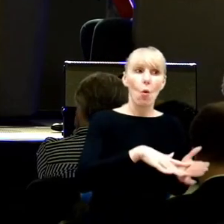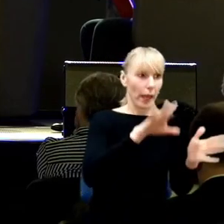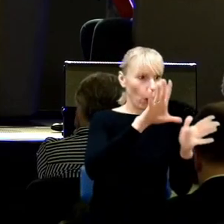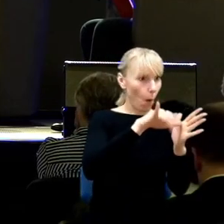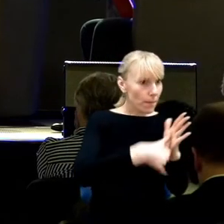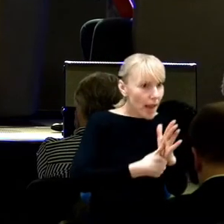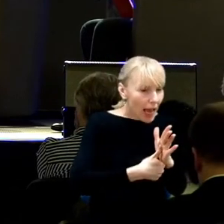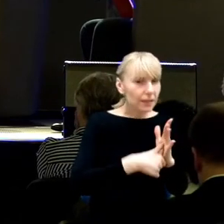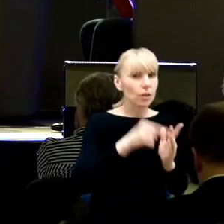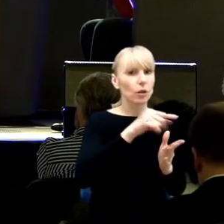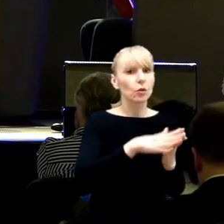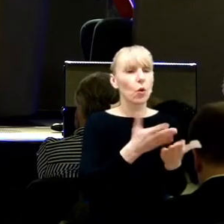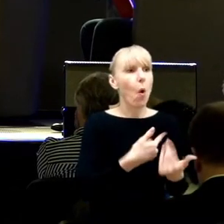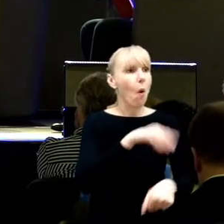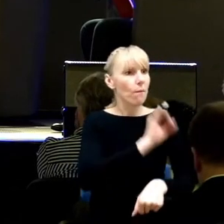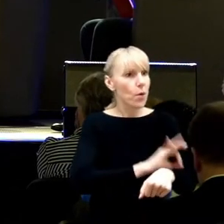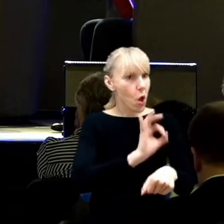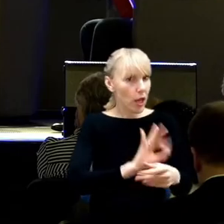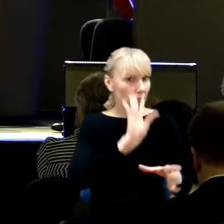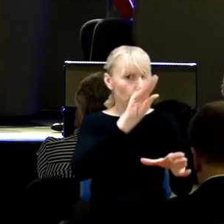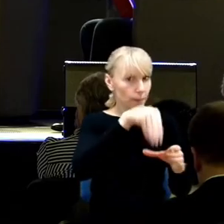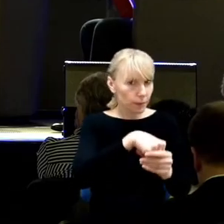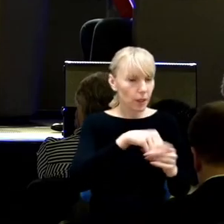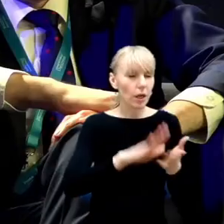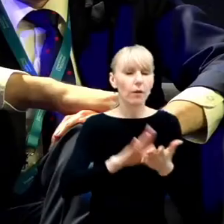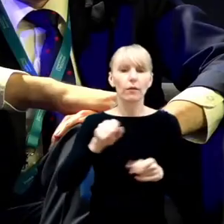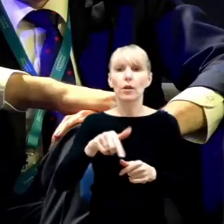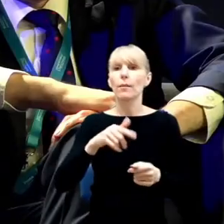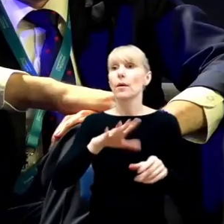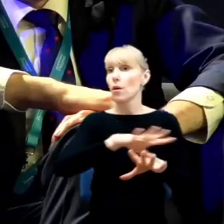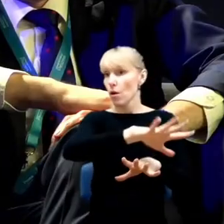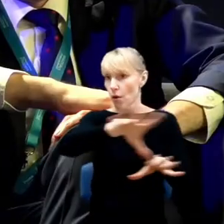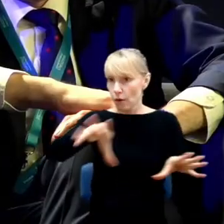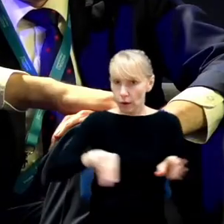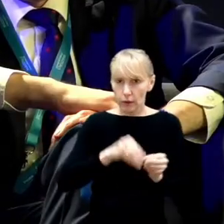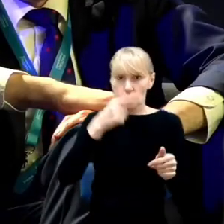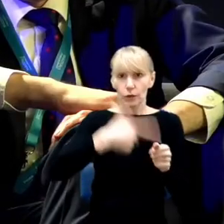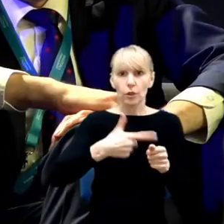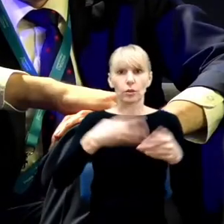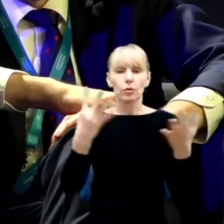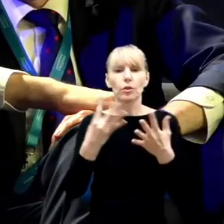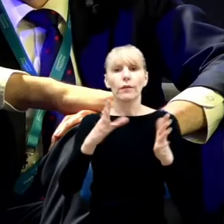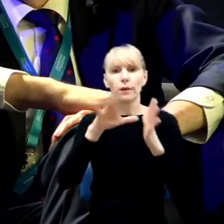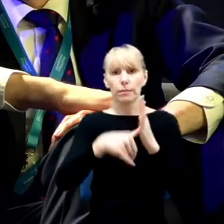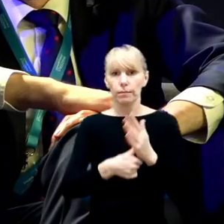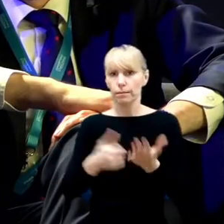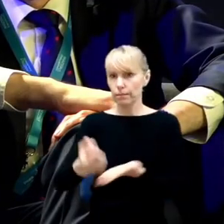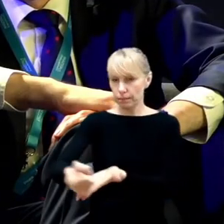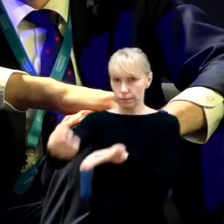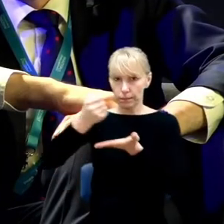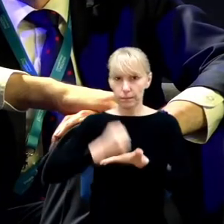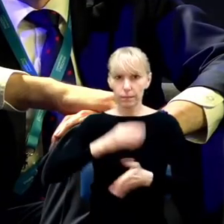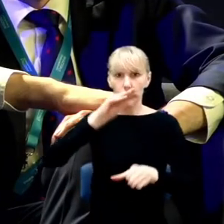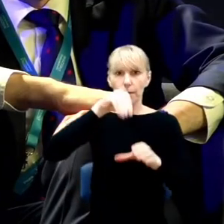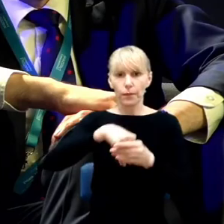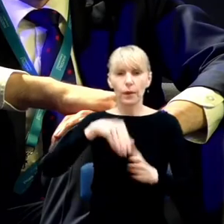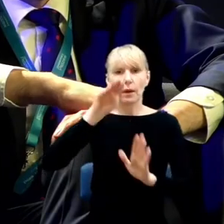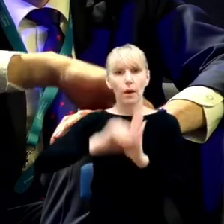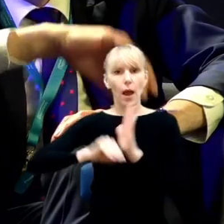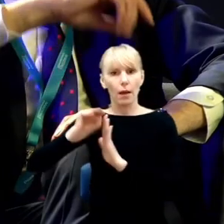i znaleźliśmy się wśród 29 miast, które uzyskały dofinansowanie w ramach programu Rozwój Lokalny.